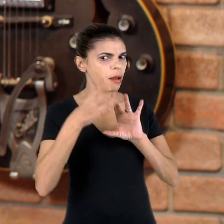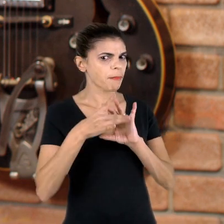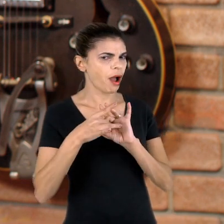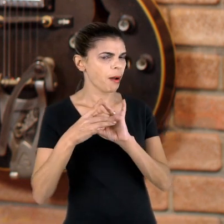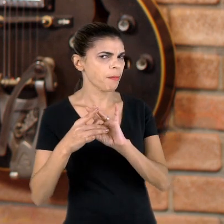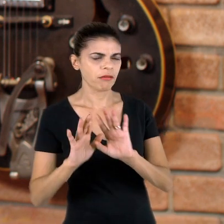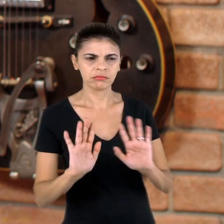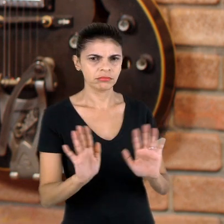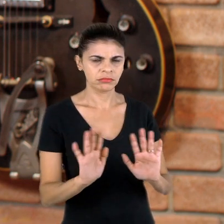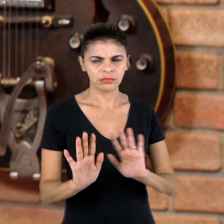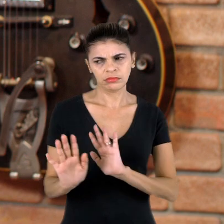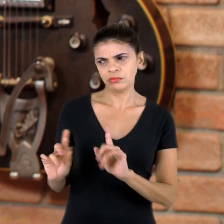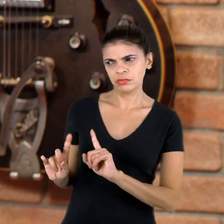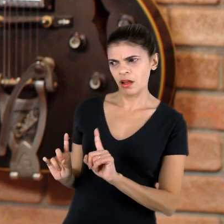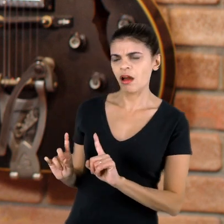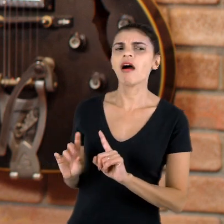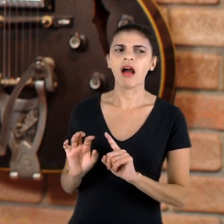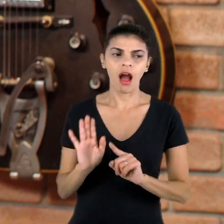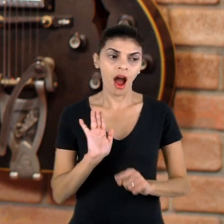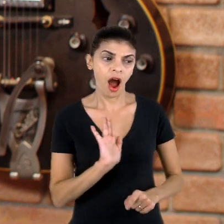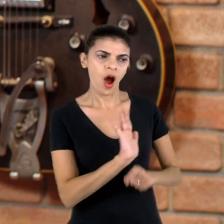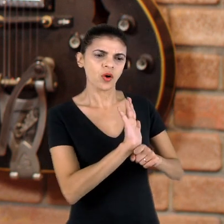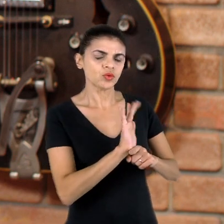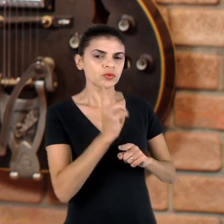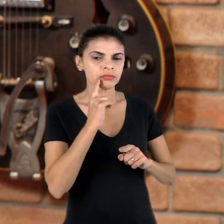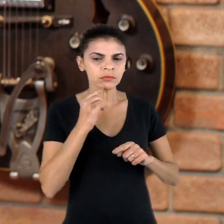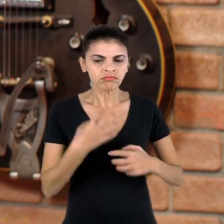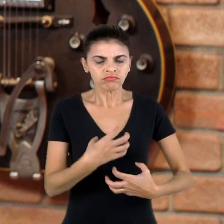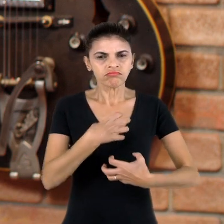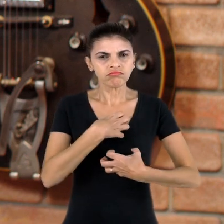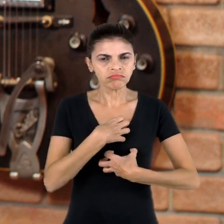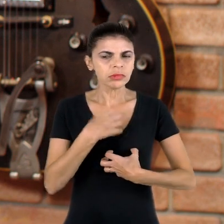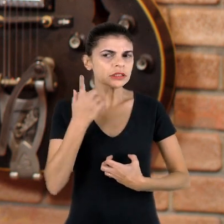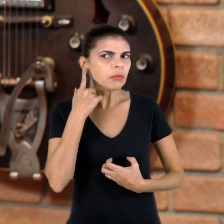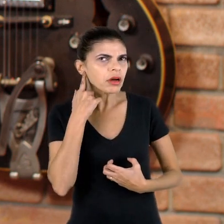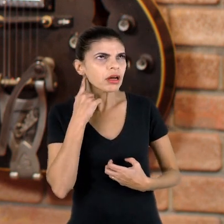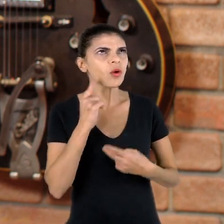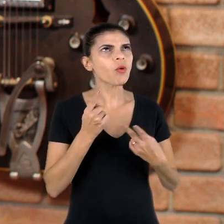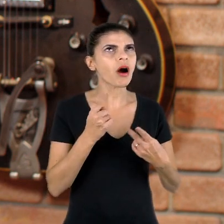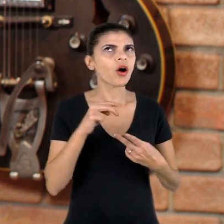Sim! - Te ajuda mais nesse sentido! Você ouve e sabe que é uma nona, uma sexta, uma terça!